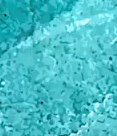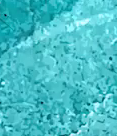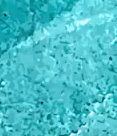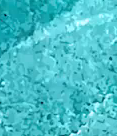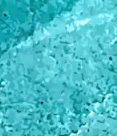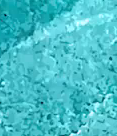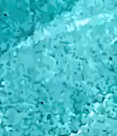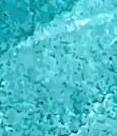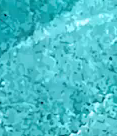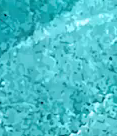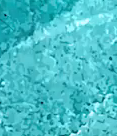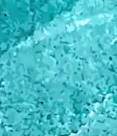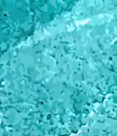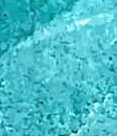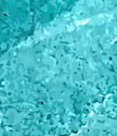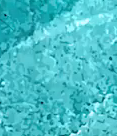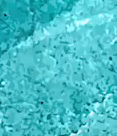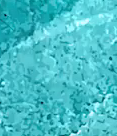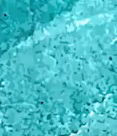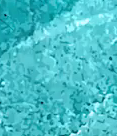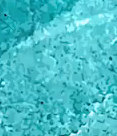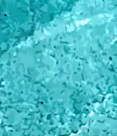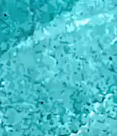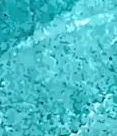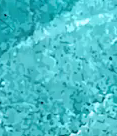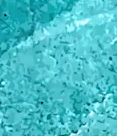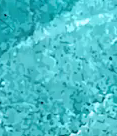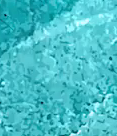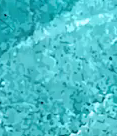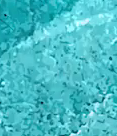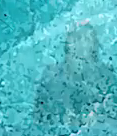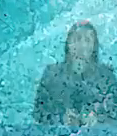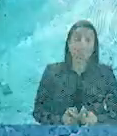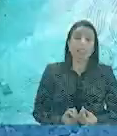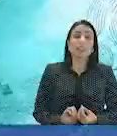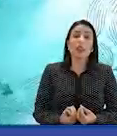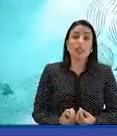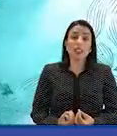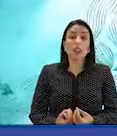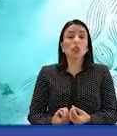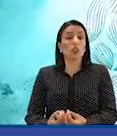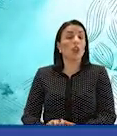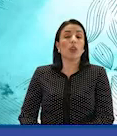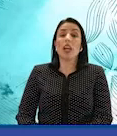Cuando los jueces de la República nos establecen Contraloría,